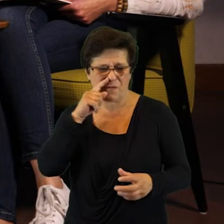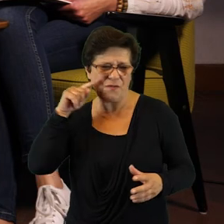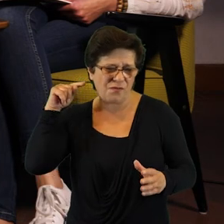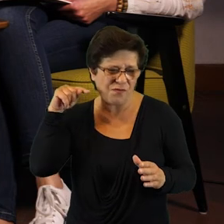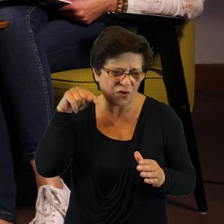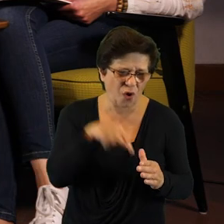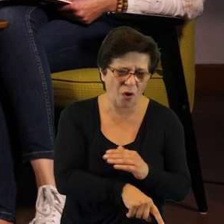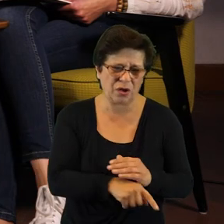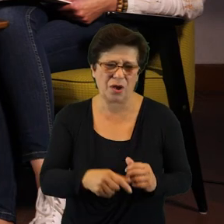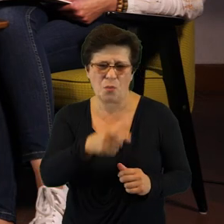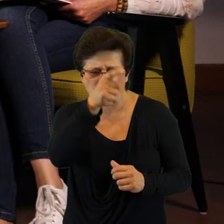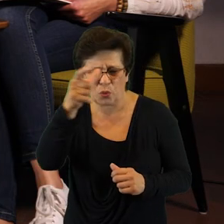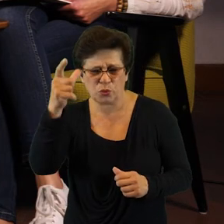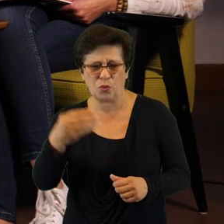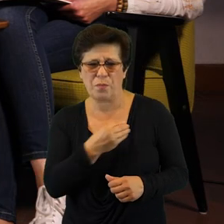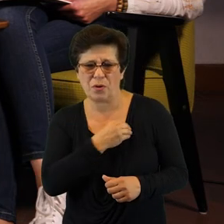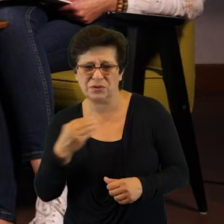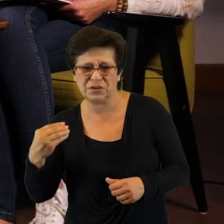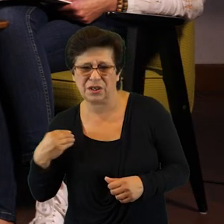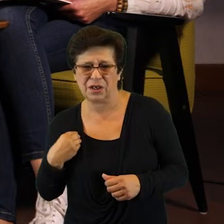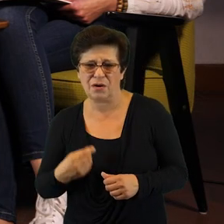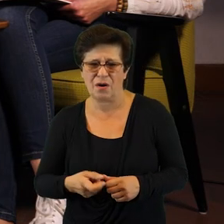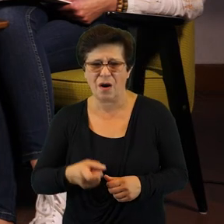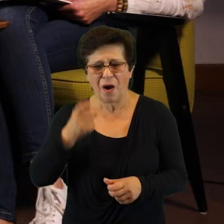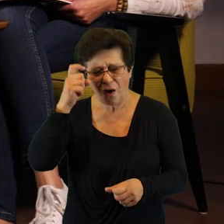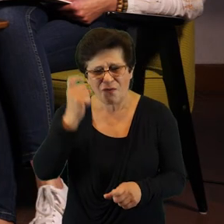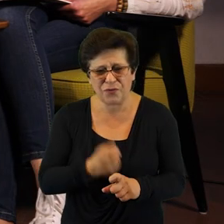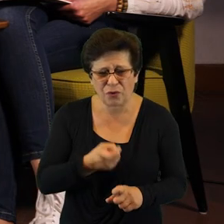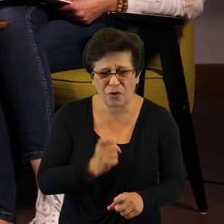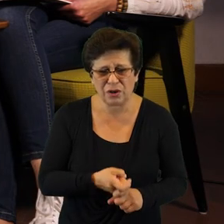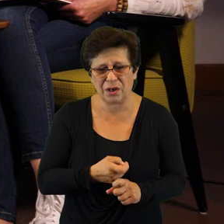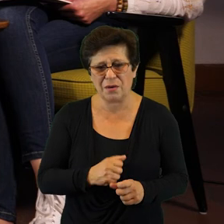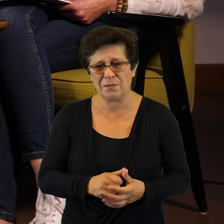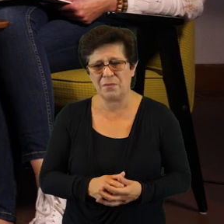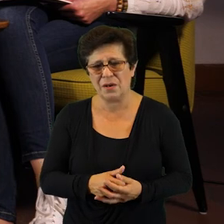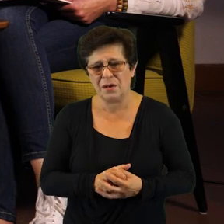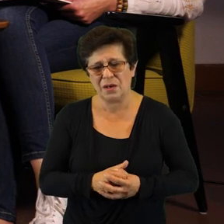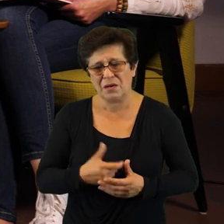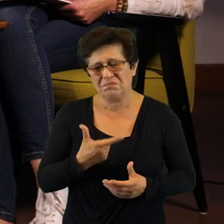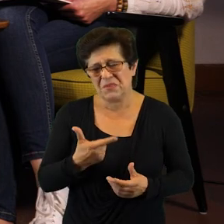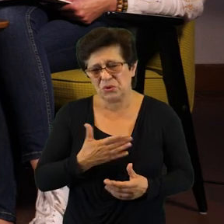Tekst jest w ogóle bardzo taki, powiedziałabym, zupełnie jakby nie Słonimski pisał. Nie wiem, czy pan się ze mną zgadza?